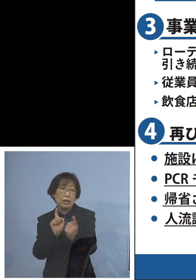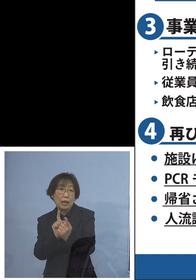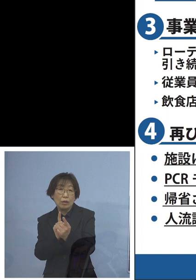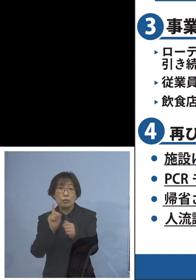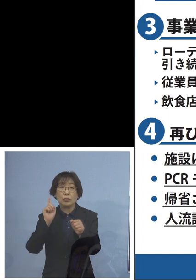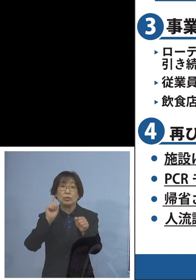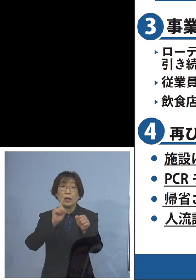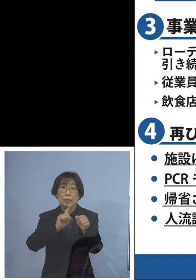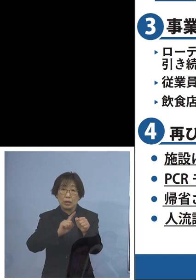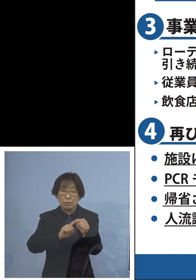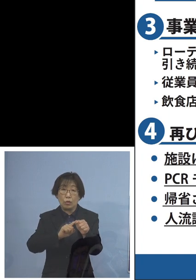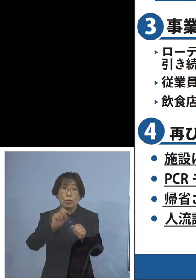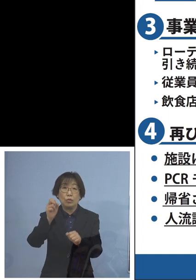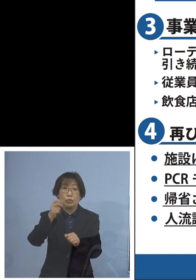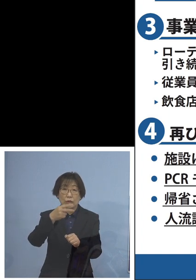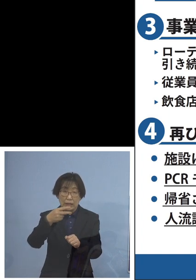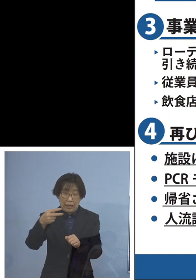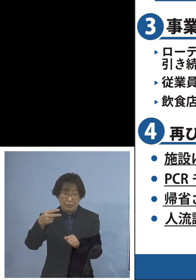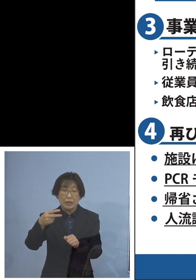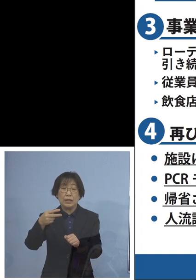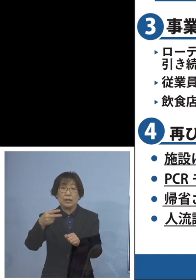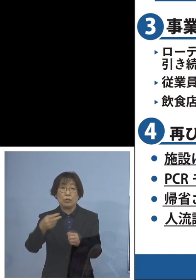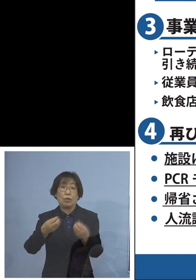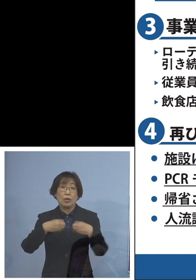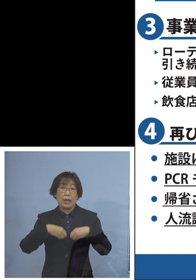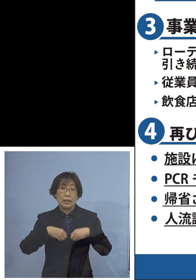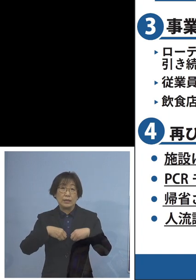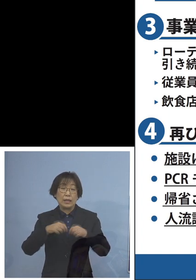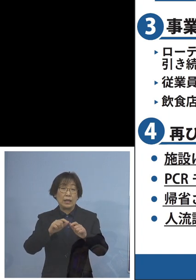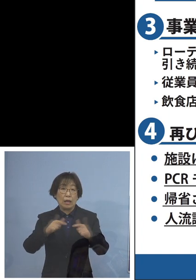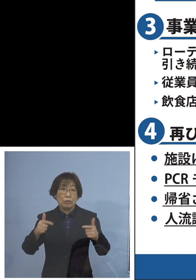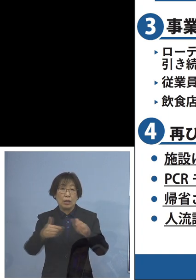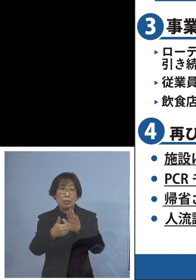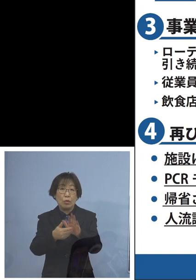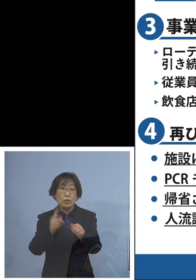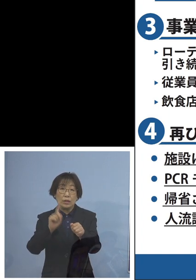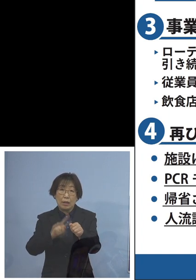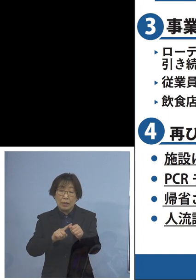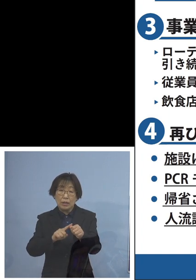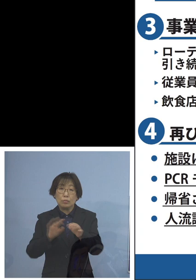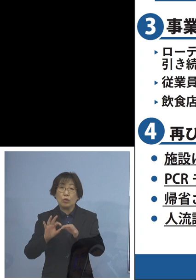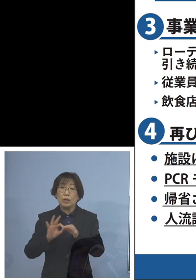再びの感染拡大を防止するために 引き続きということで